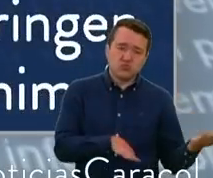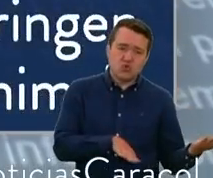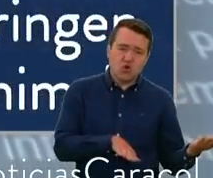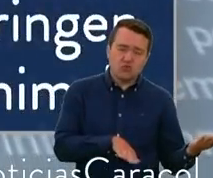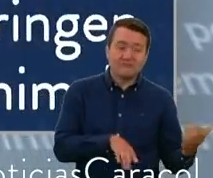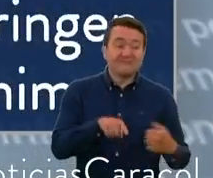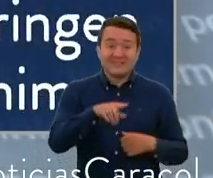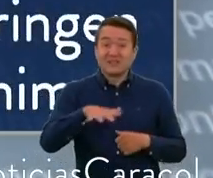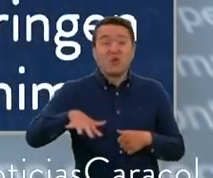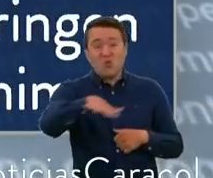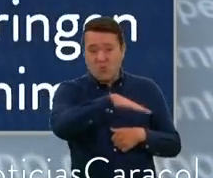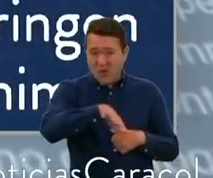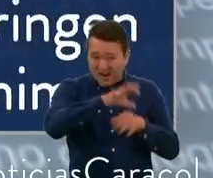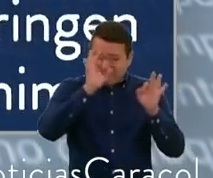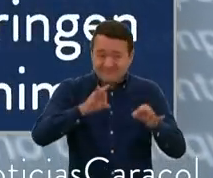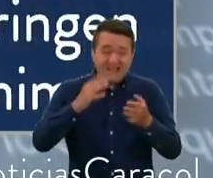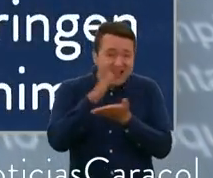))) por medio de este comunicado